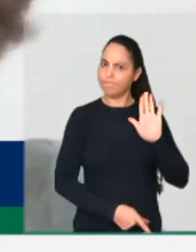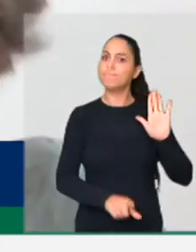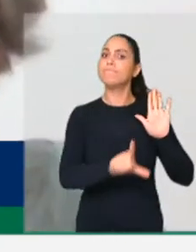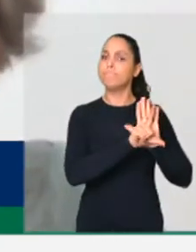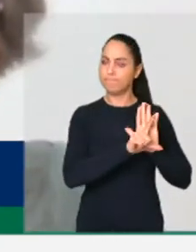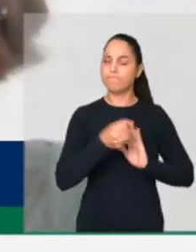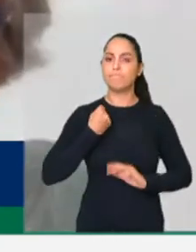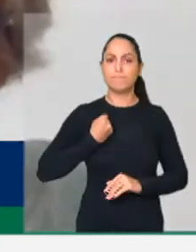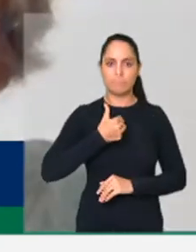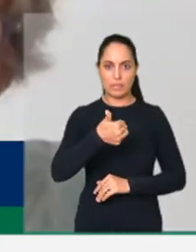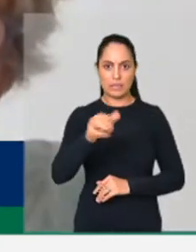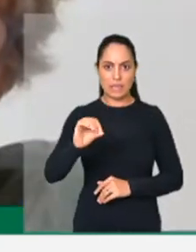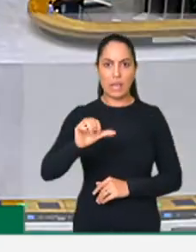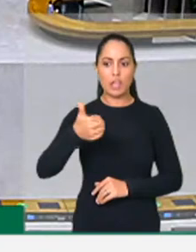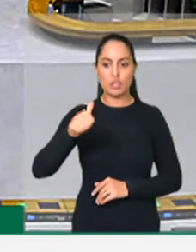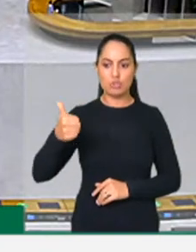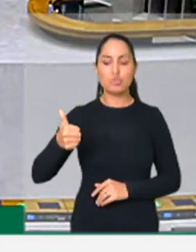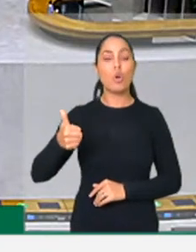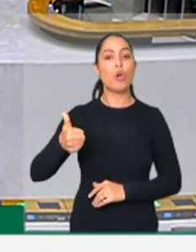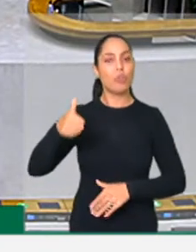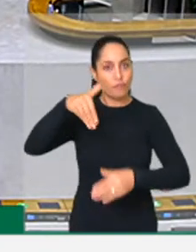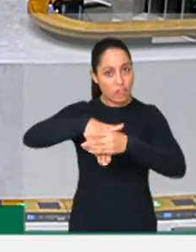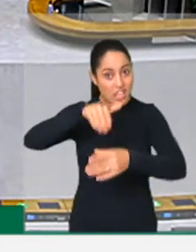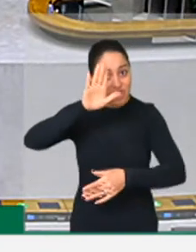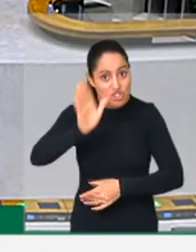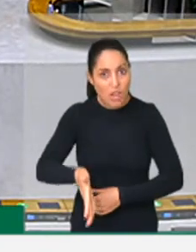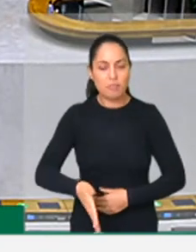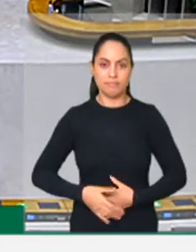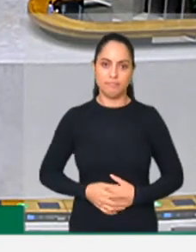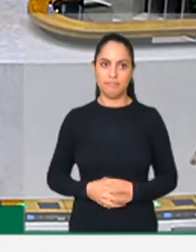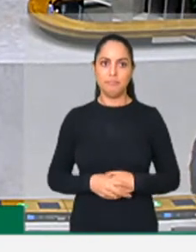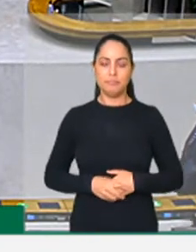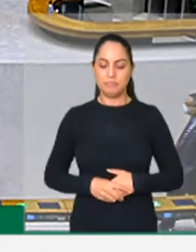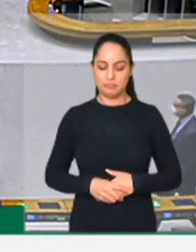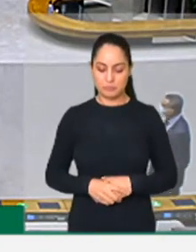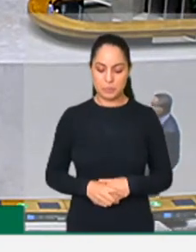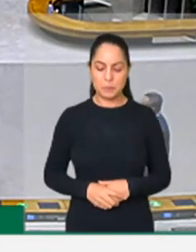127, NÃO, 304, DUAS ABSTENÇÕES, ART. 17, 1.